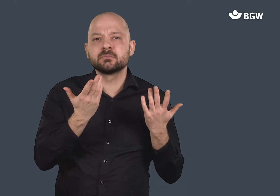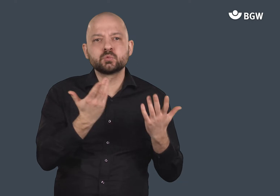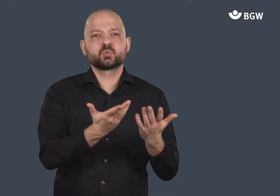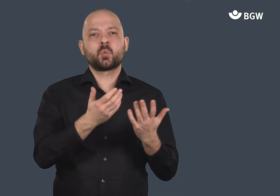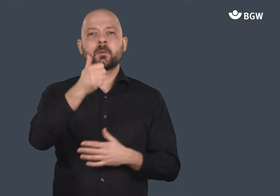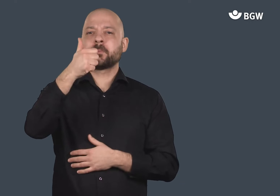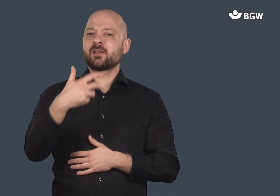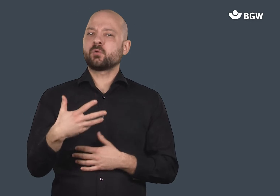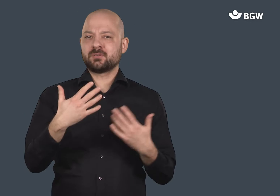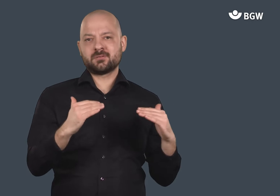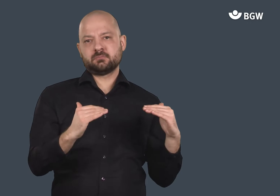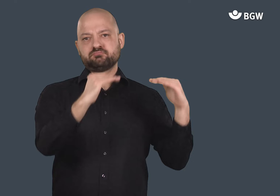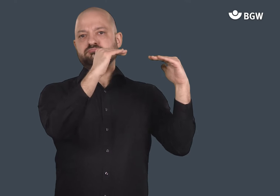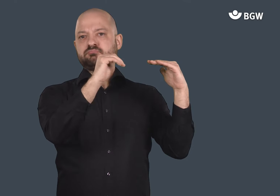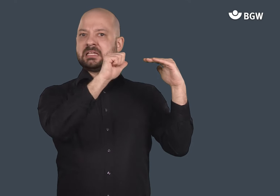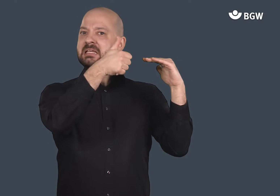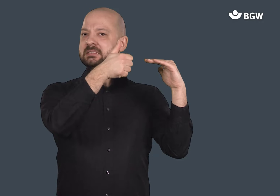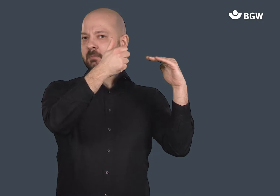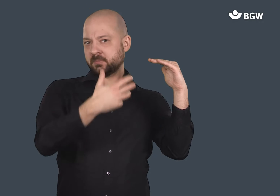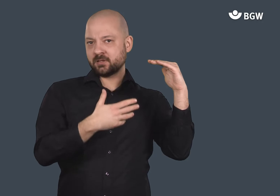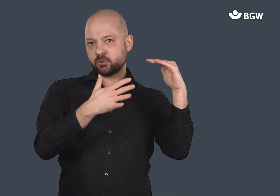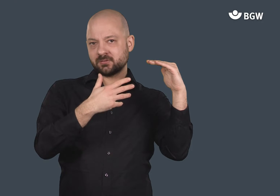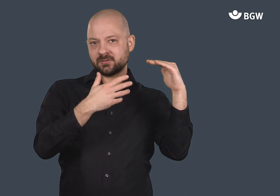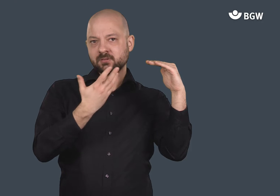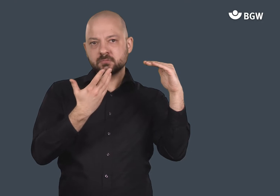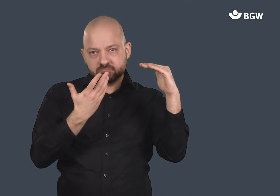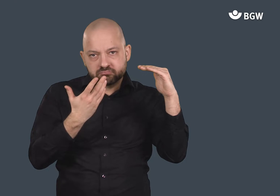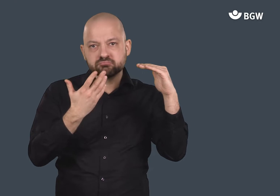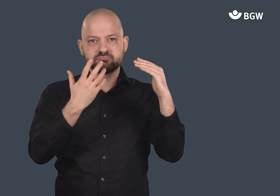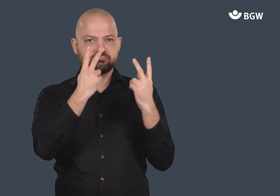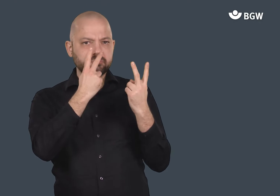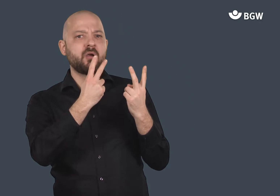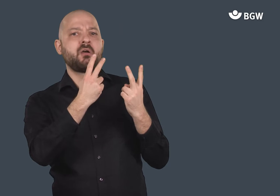die PDF-Downloads der ersten Priorität ermittelt.